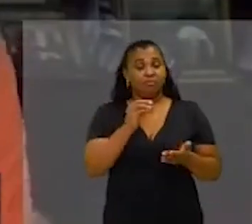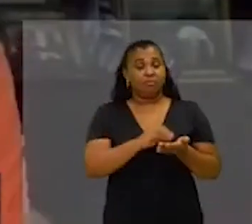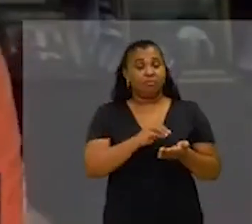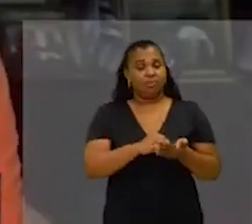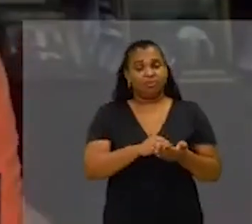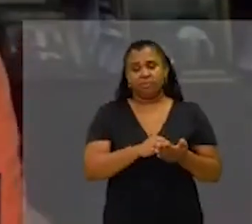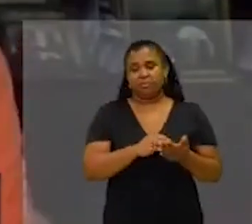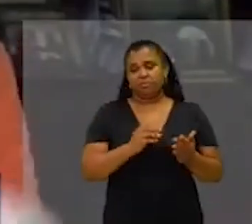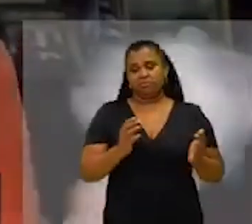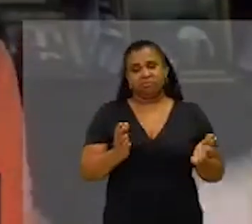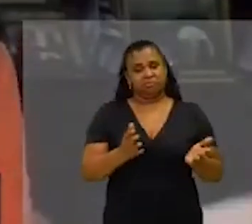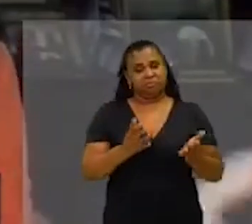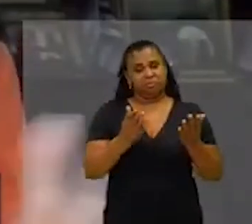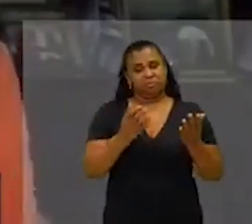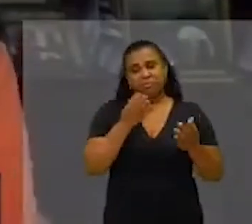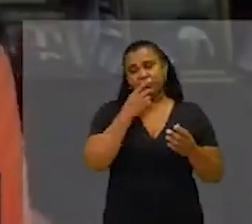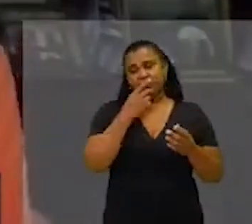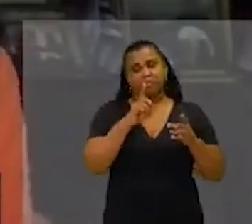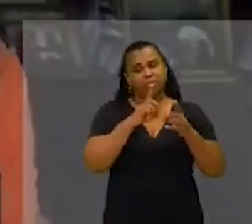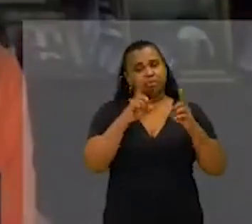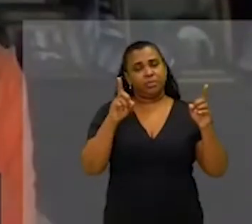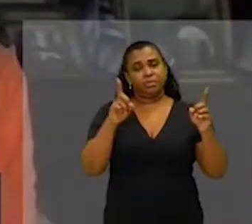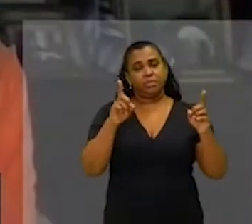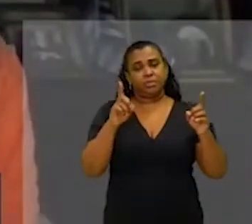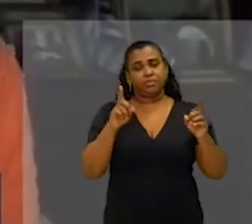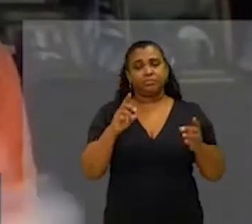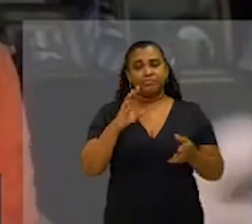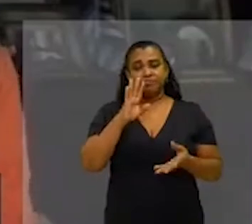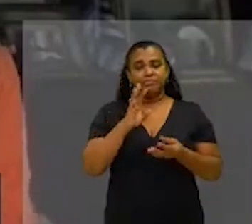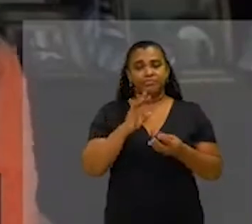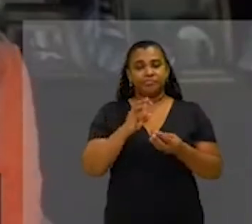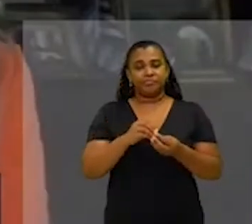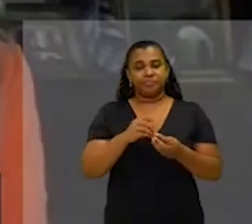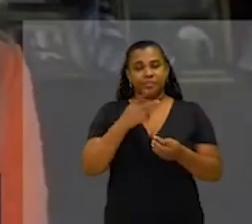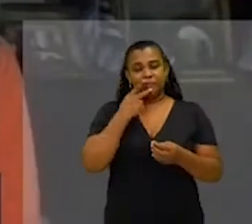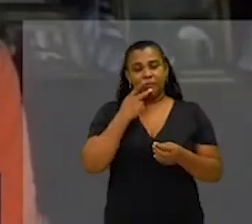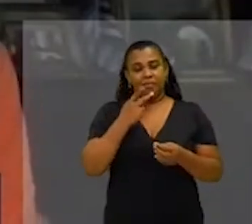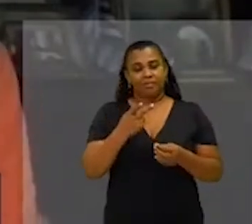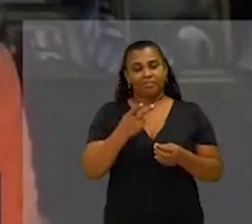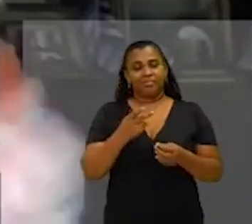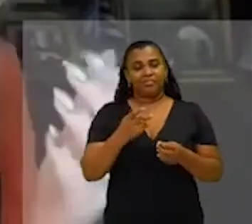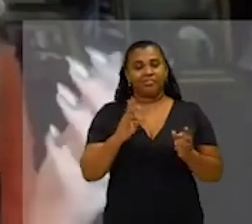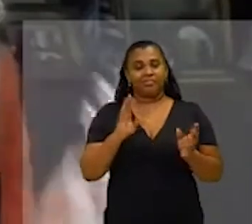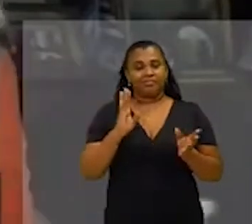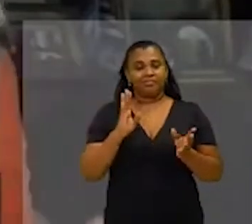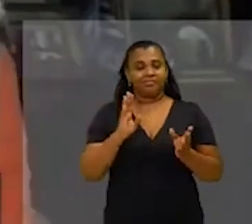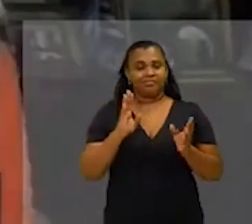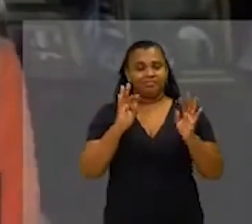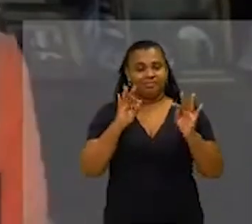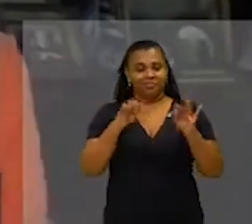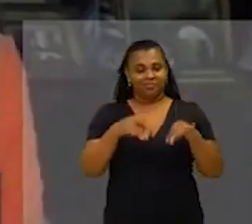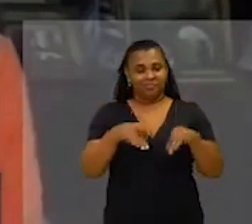a nossa democracia tão com essas Breves palavras eu vou encerrar aqui minha participação reiterando